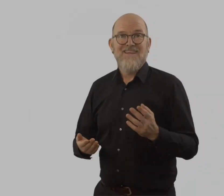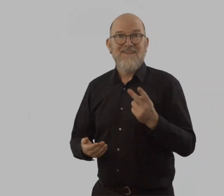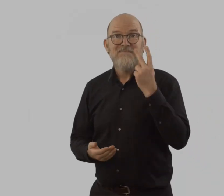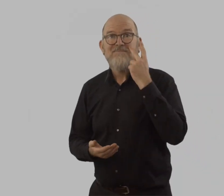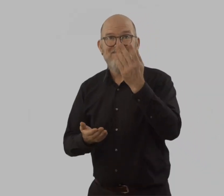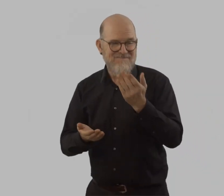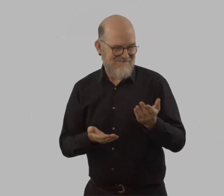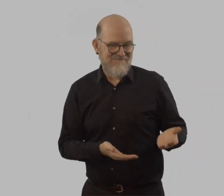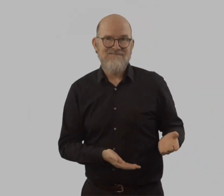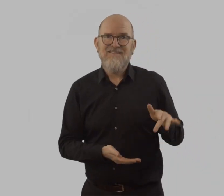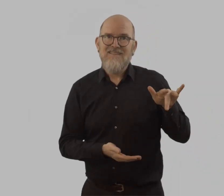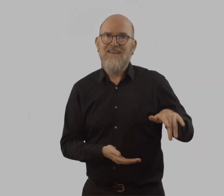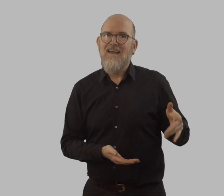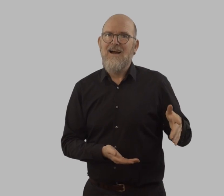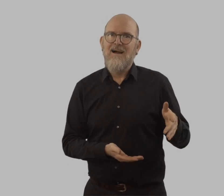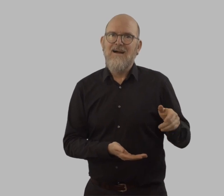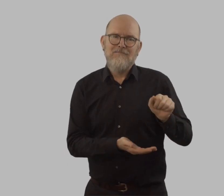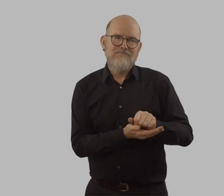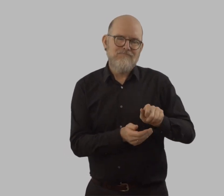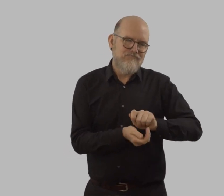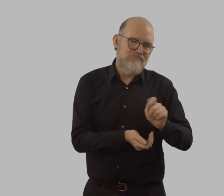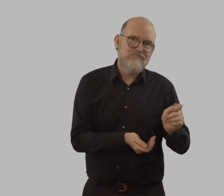Rechts finden Sie zum Durchblättern